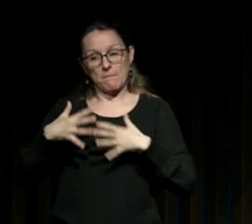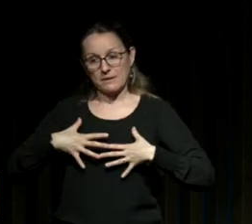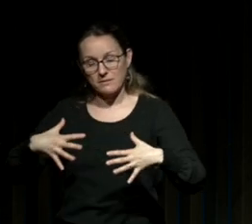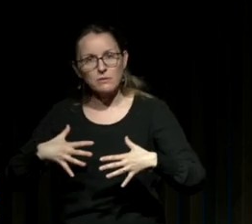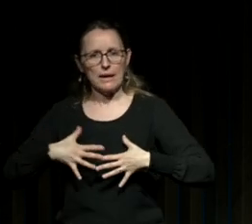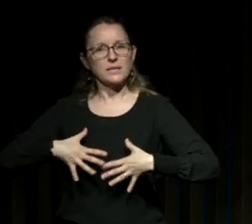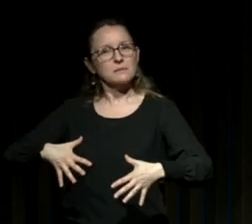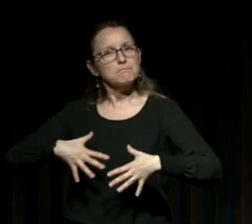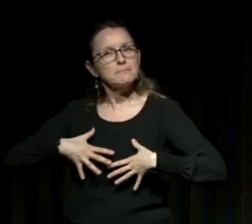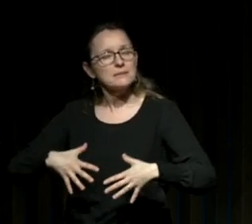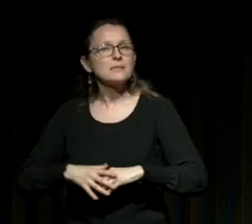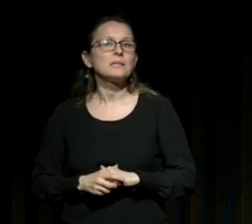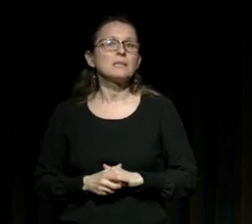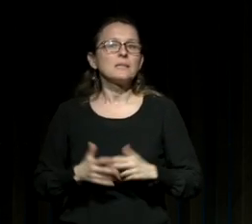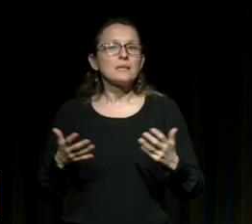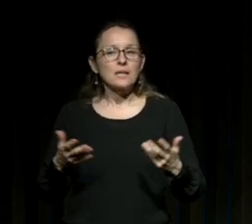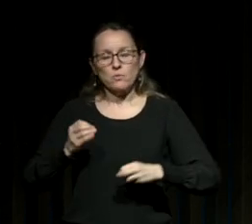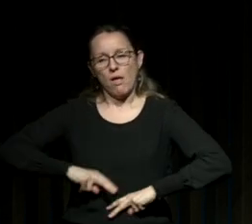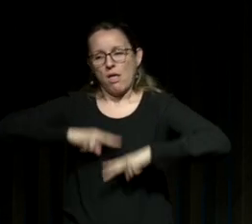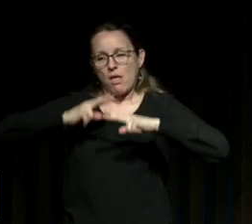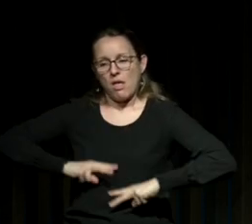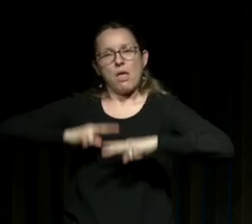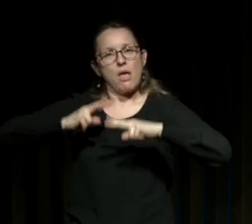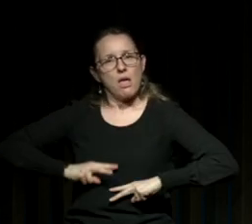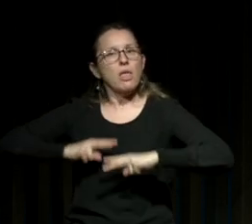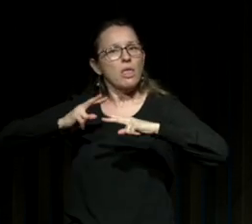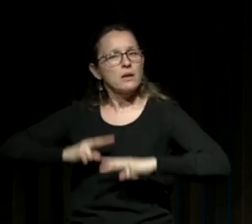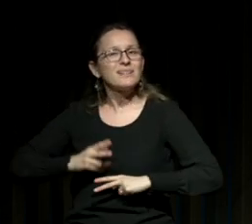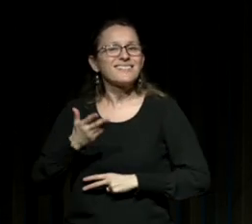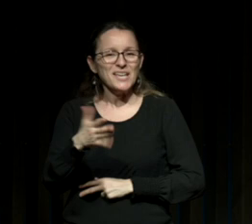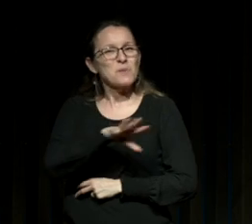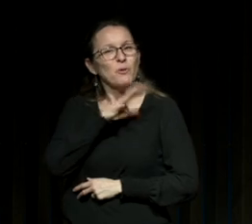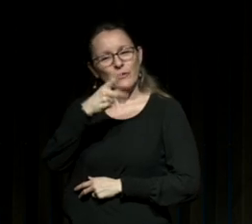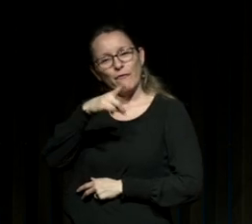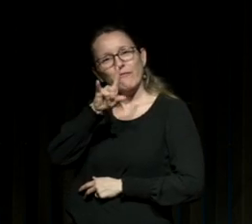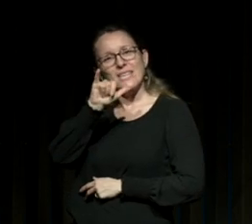l'essoufflement le professeur philippe qui était intervenu le mois dernier qui était